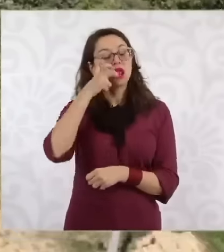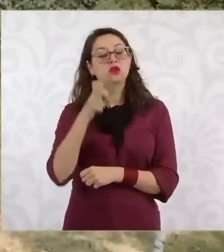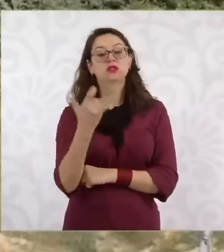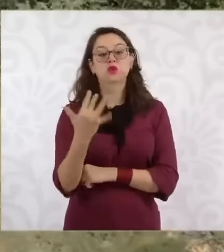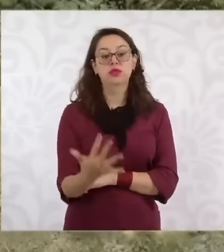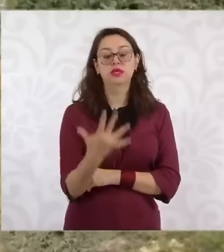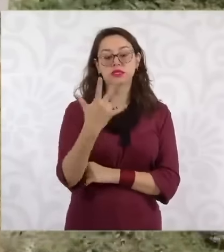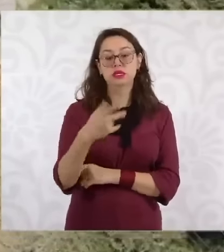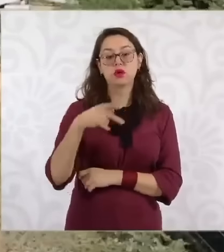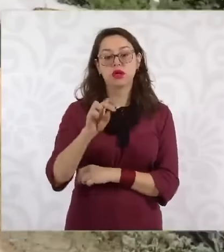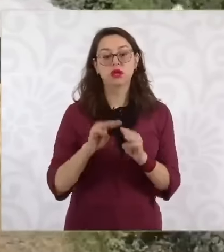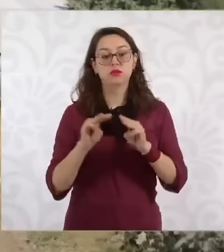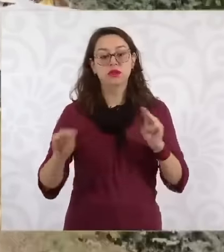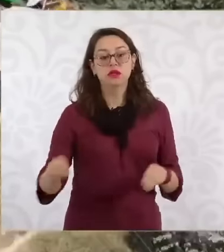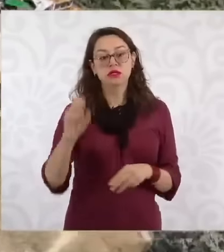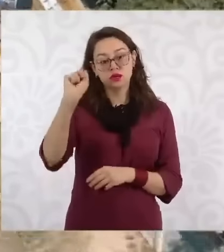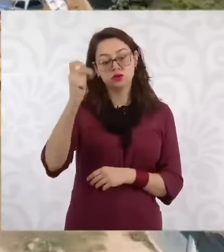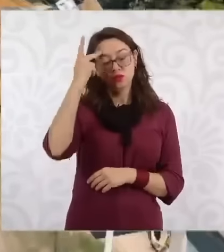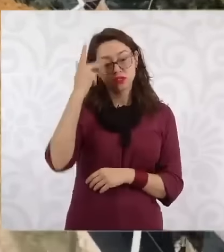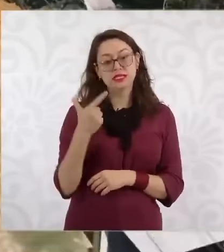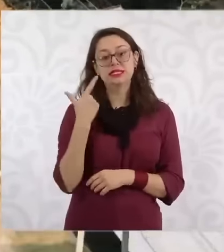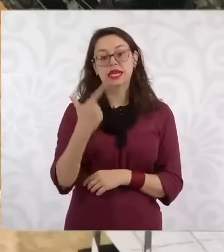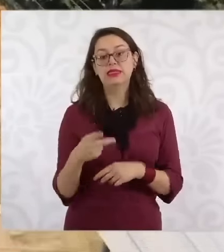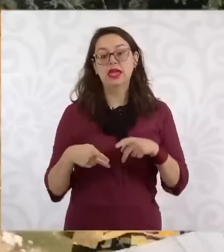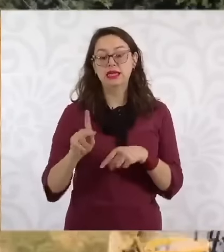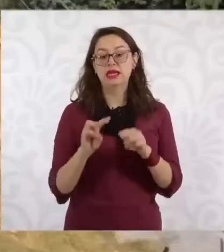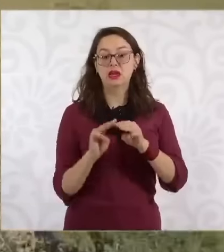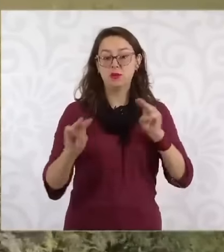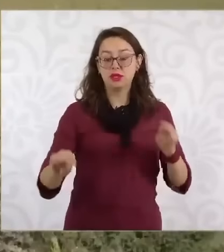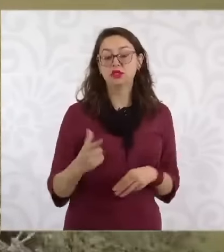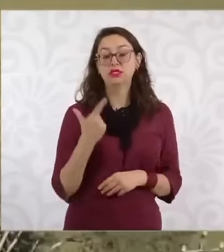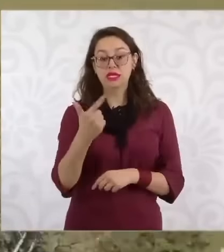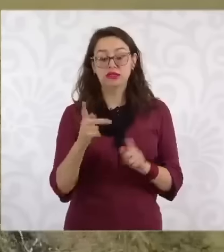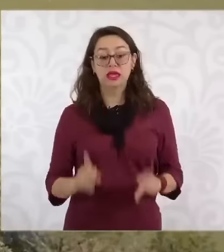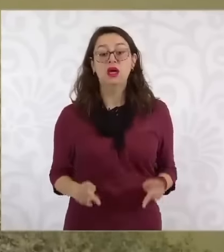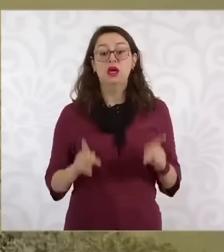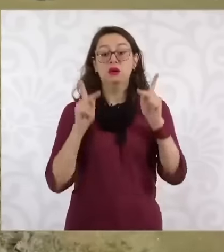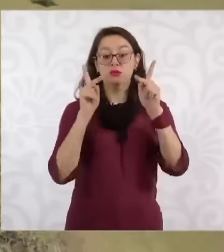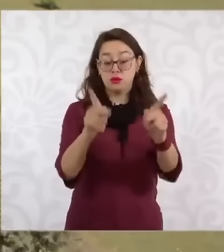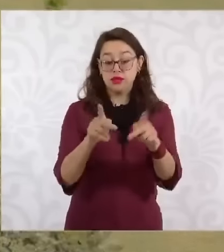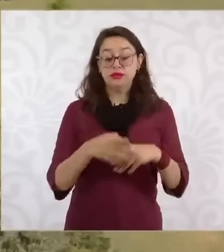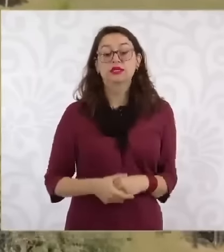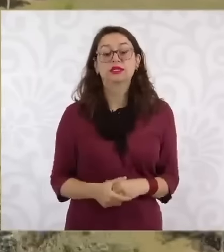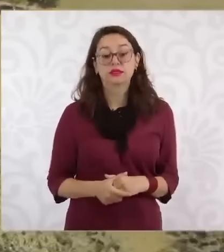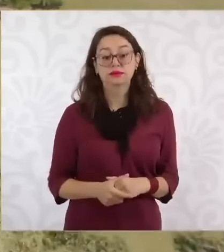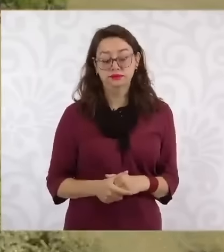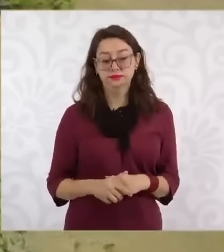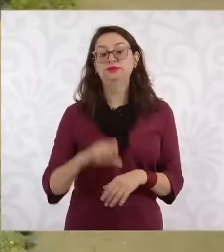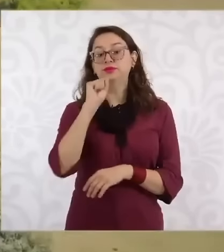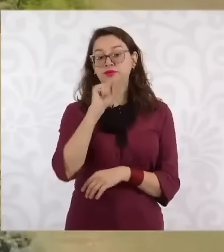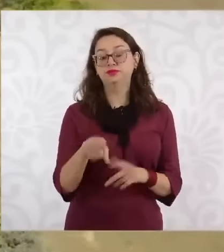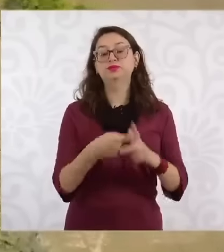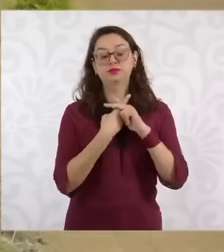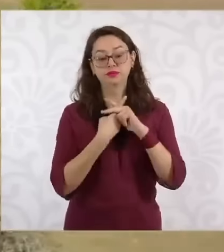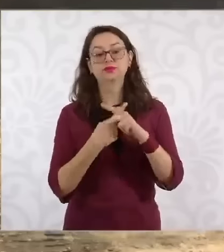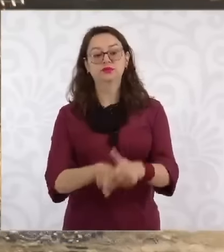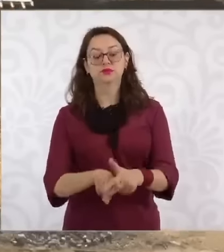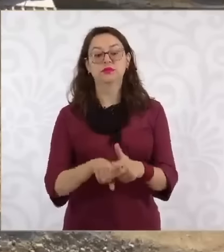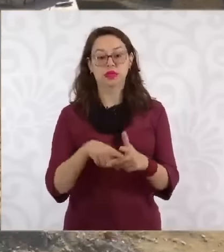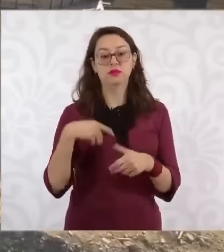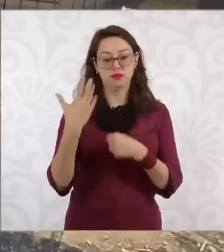en San Luis Potosí 7 km con siete puentes en total. y inicia igual en marzo aquí algunas